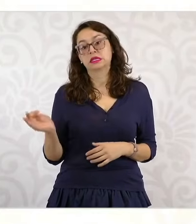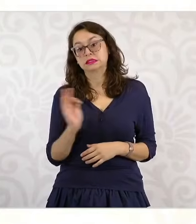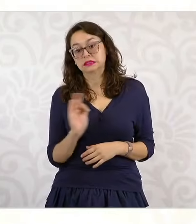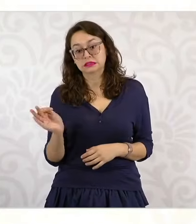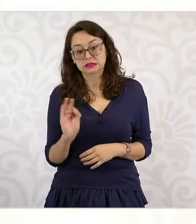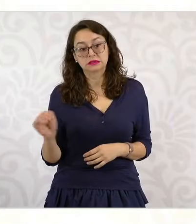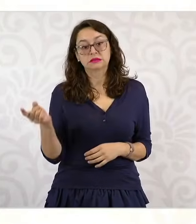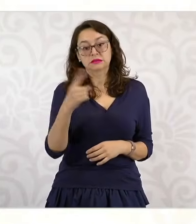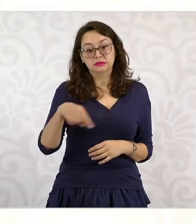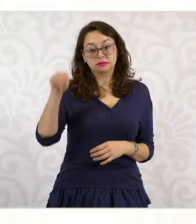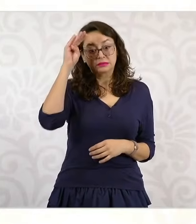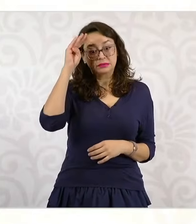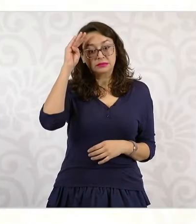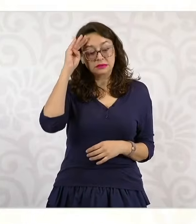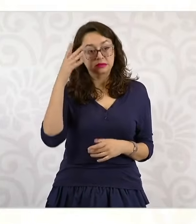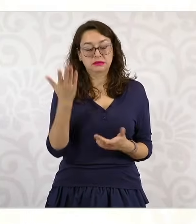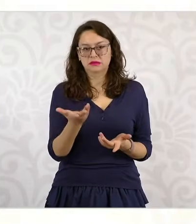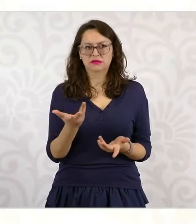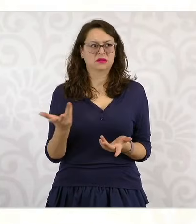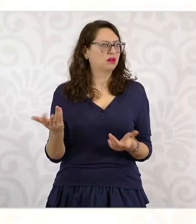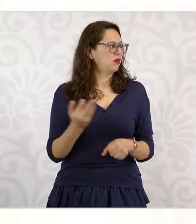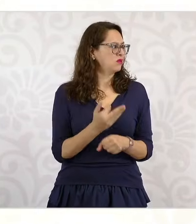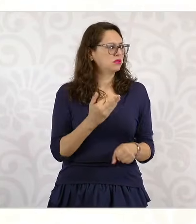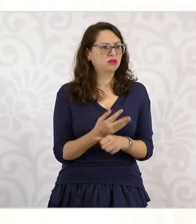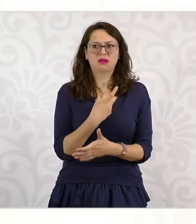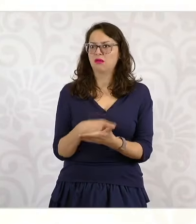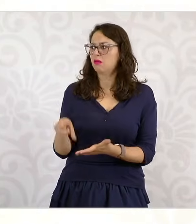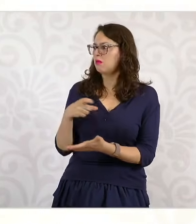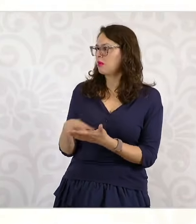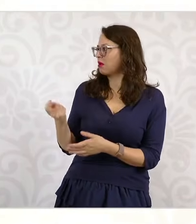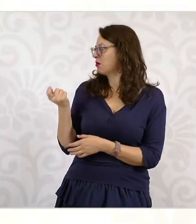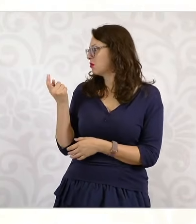etcétera, decían, "Ay, el consumo está muy bajo. Aquí se puede haber una crisis,